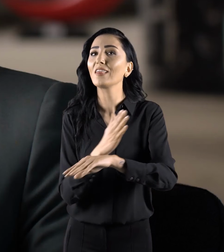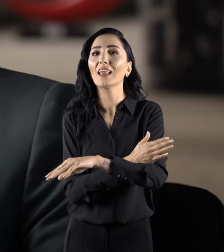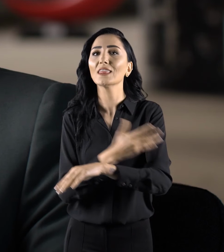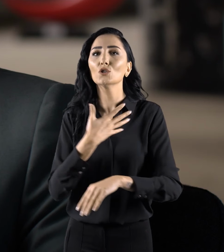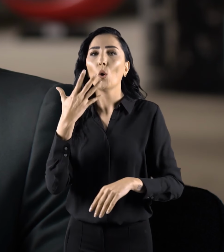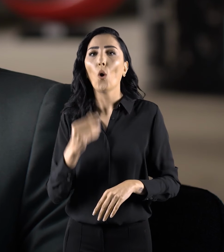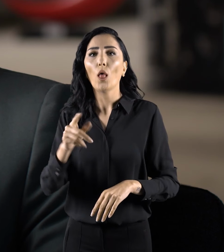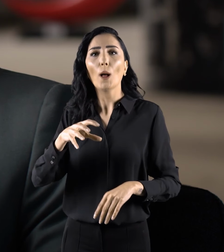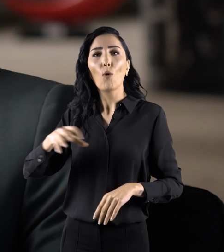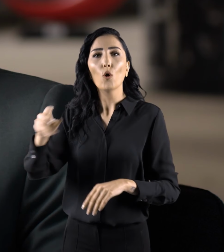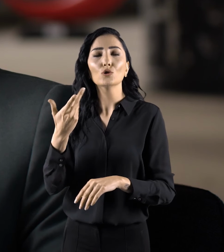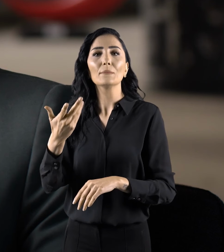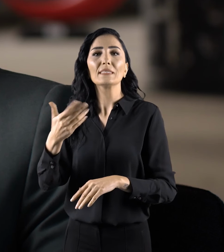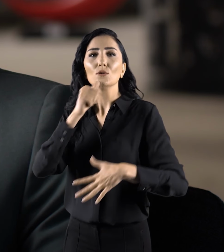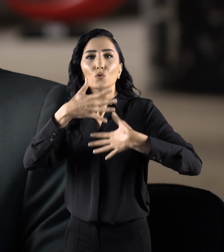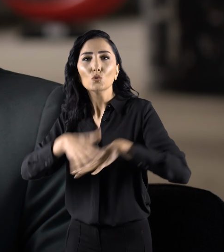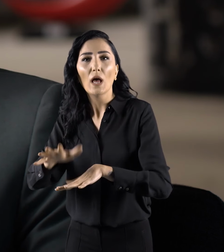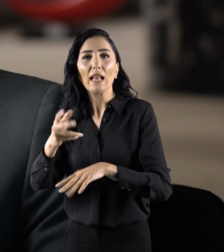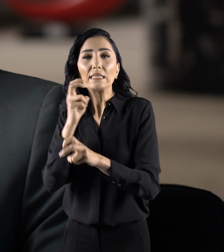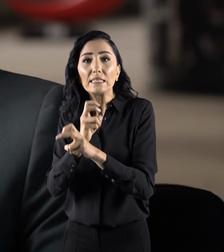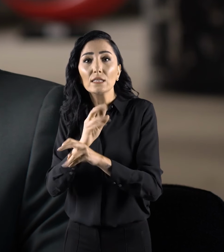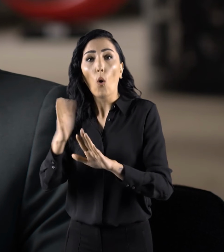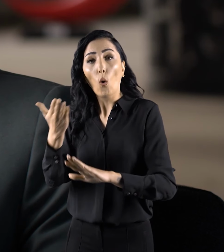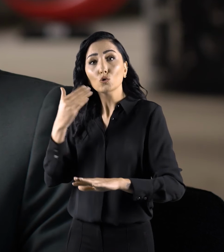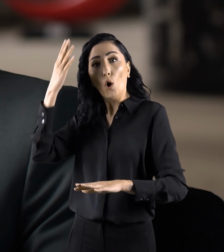bizim sele karşı neler yapabileceğimizi tespit edersek